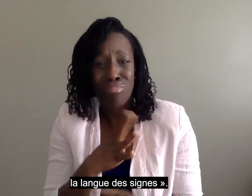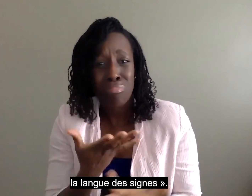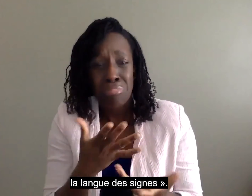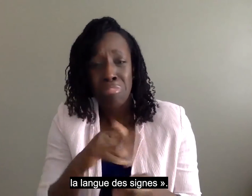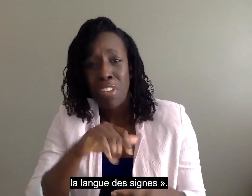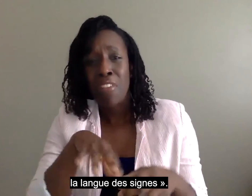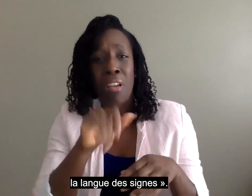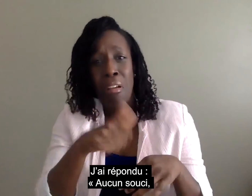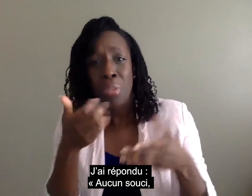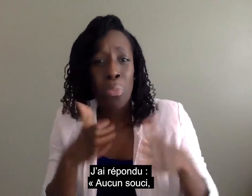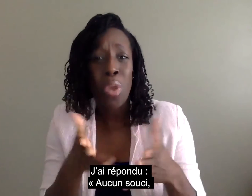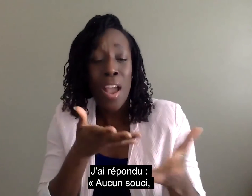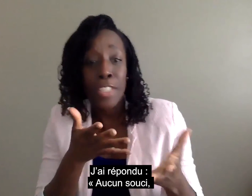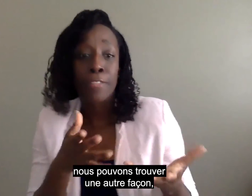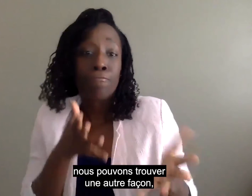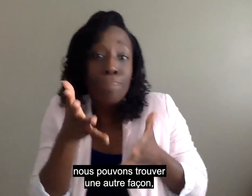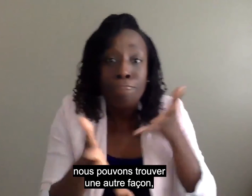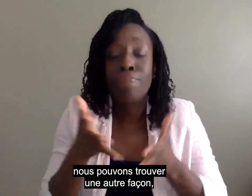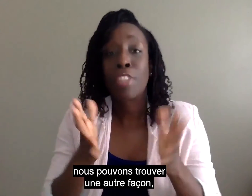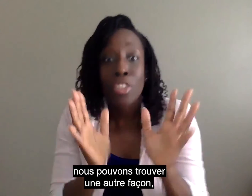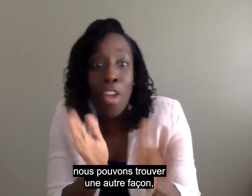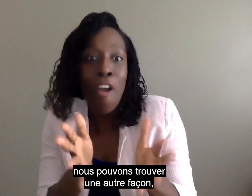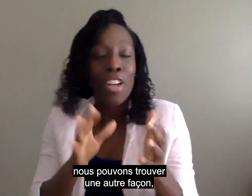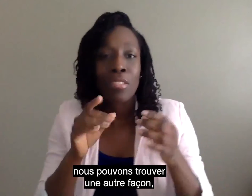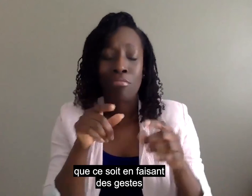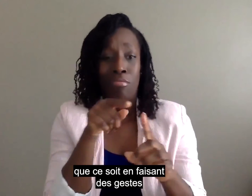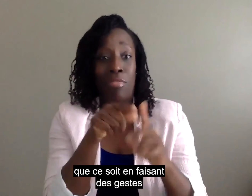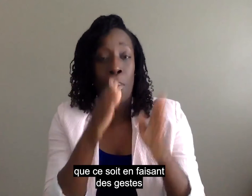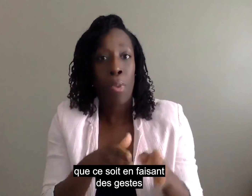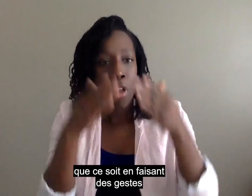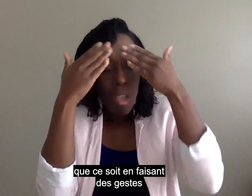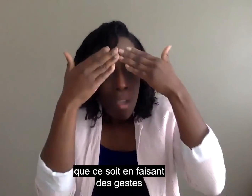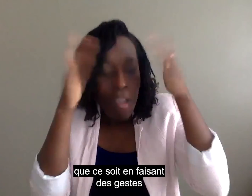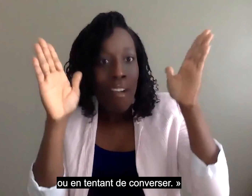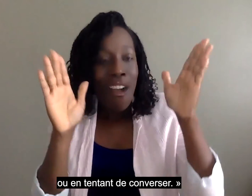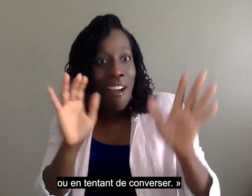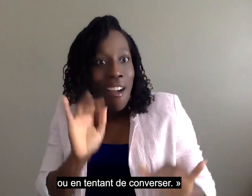et a éventuellement appris la langue des signes. (La musique jazz douce continue)